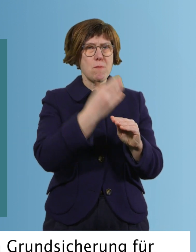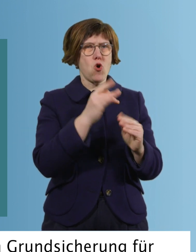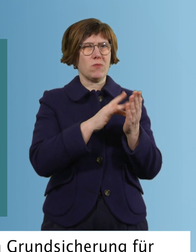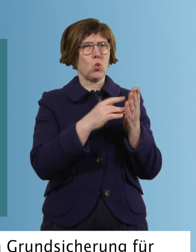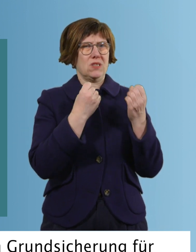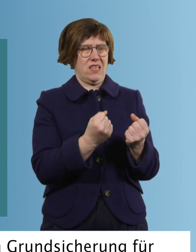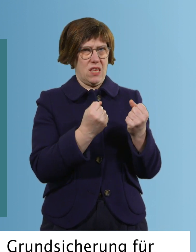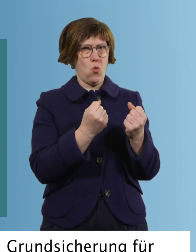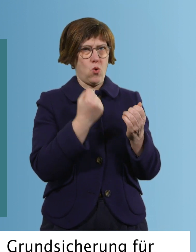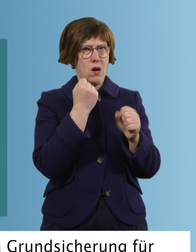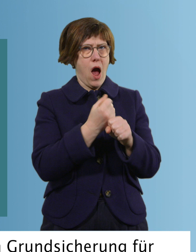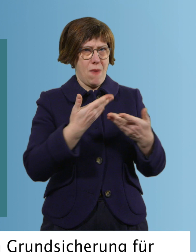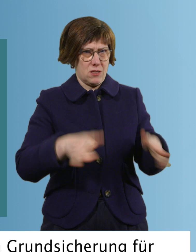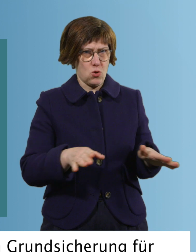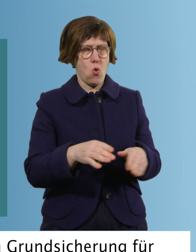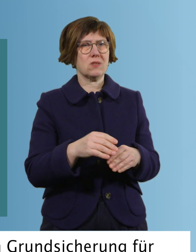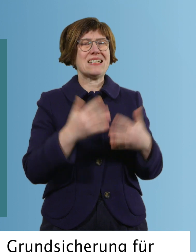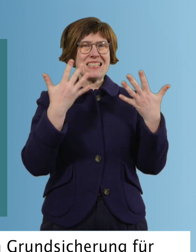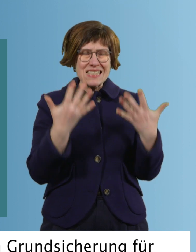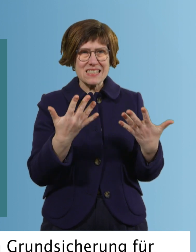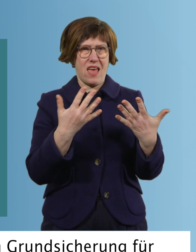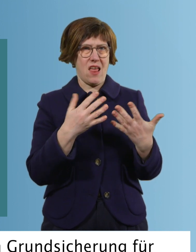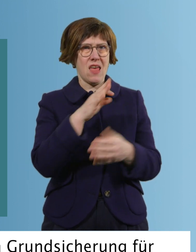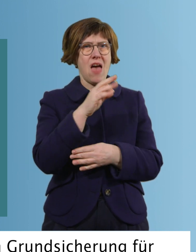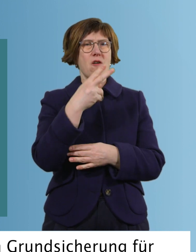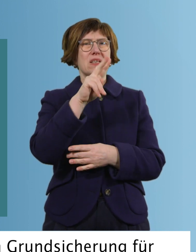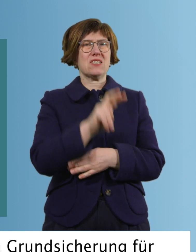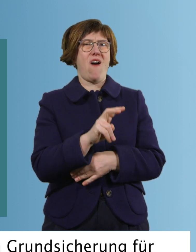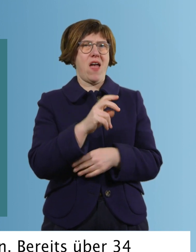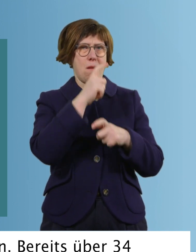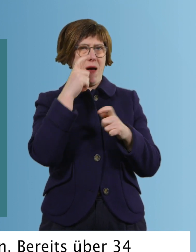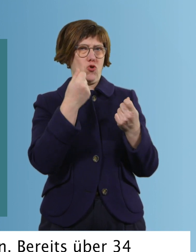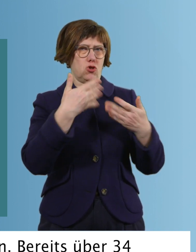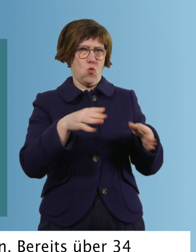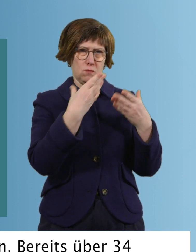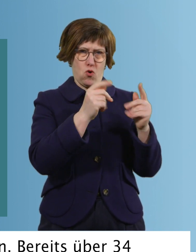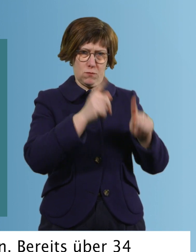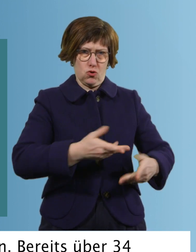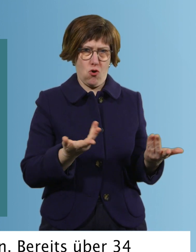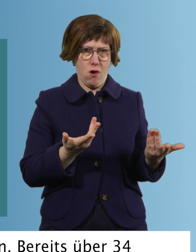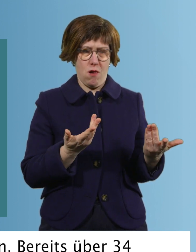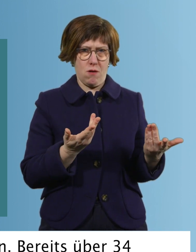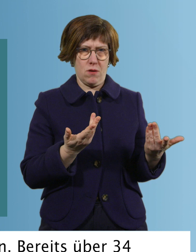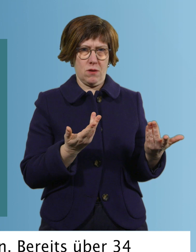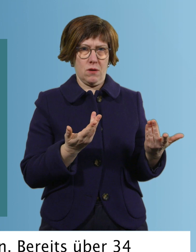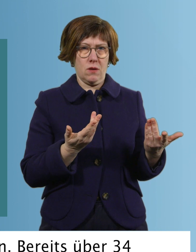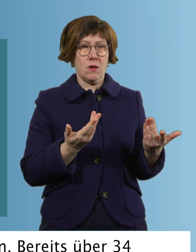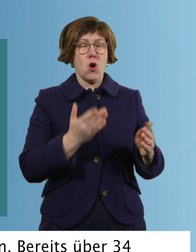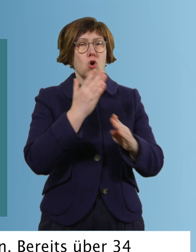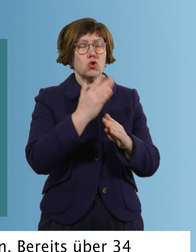von Grundsicherung für Arbeitsuchende jeweils 10 kostenlose FFP2-Masken erhalten sollen.